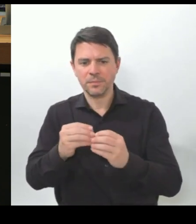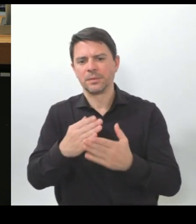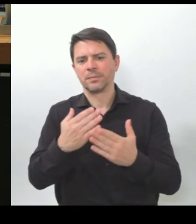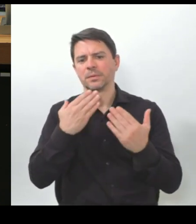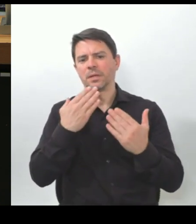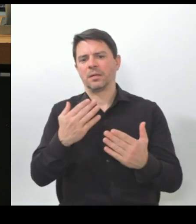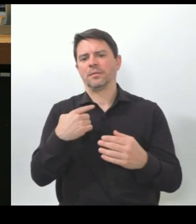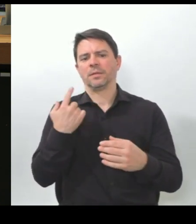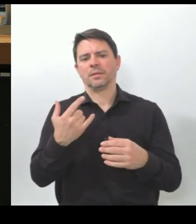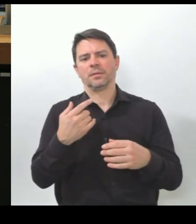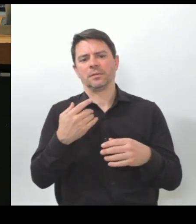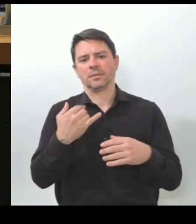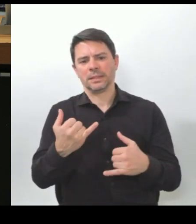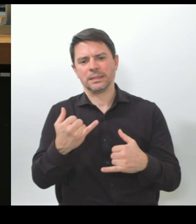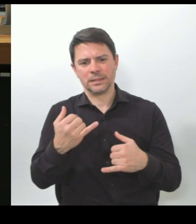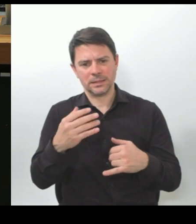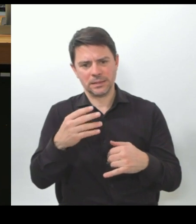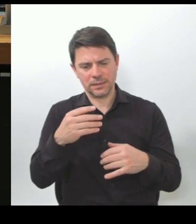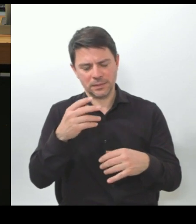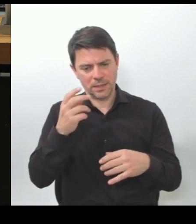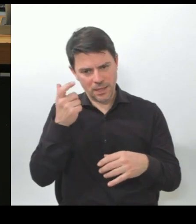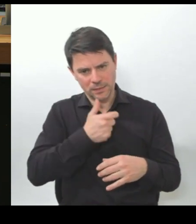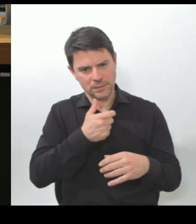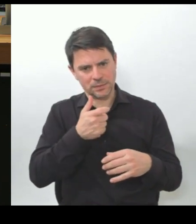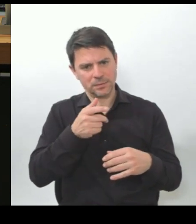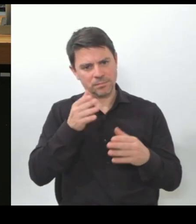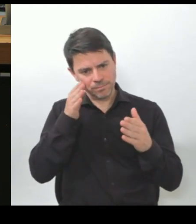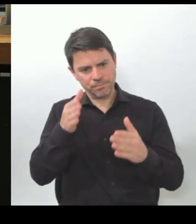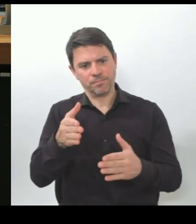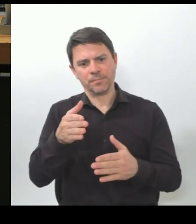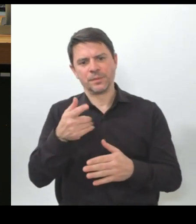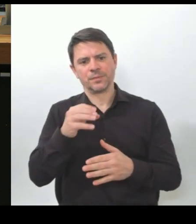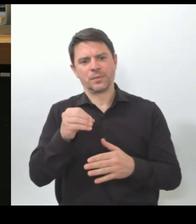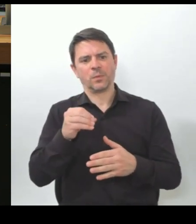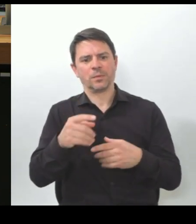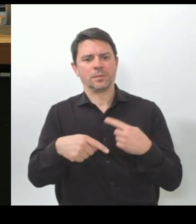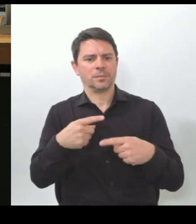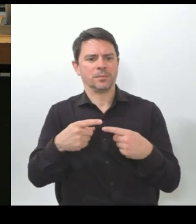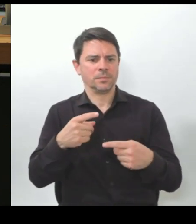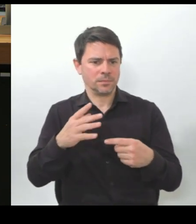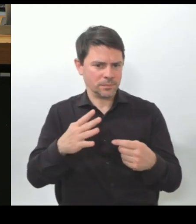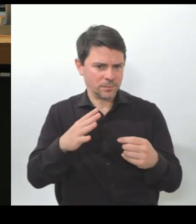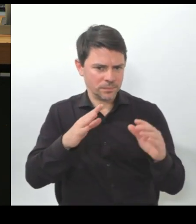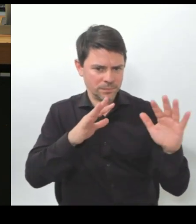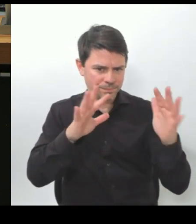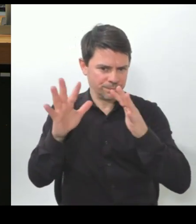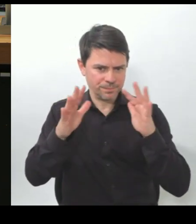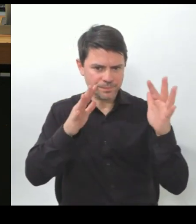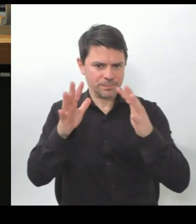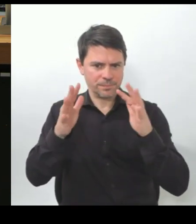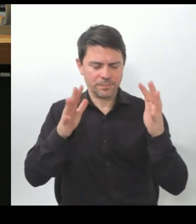Ja. Angenommen. Und dann möchte ich aber dazu noch einmal sagen, wäre es